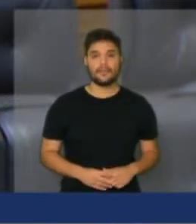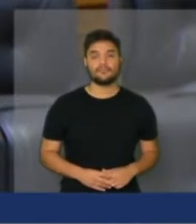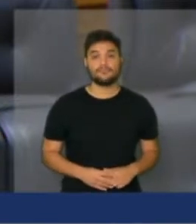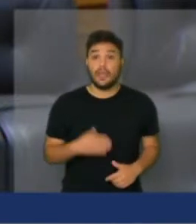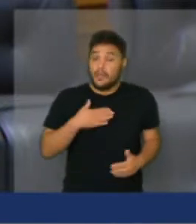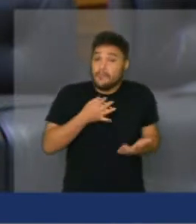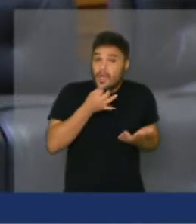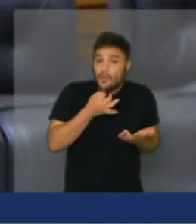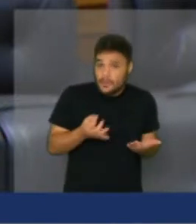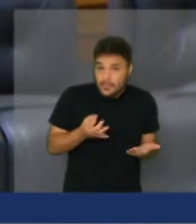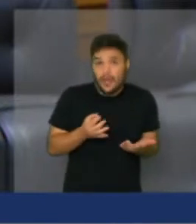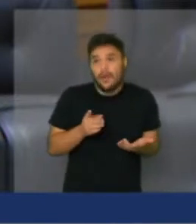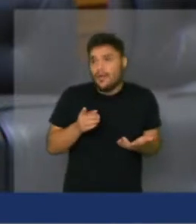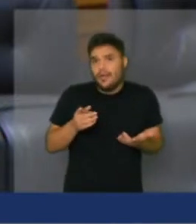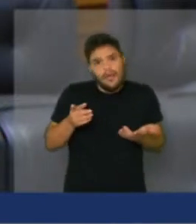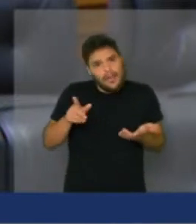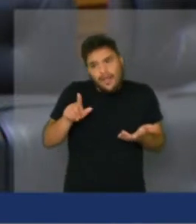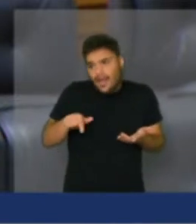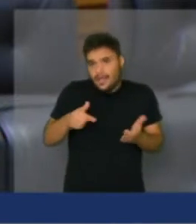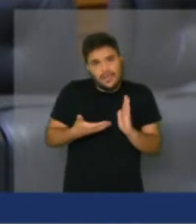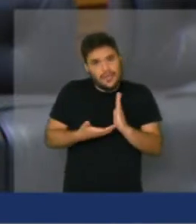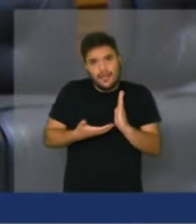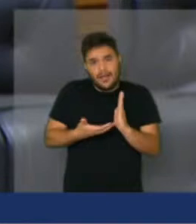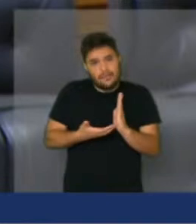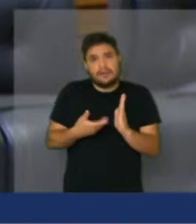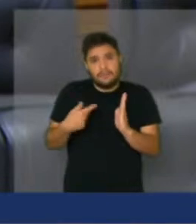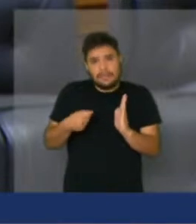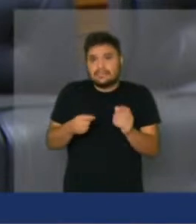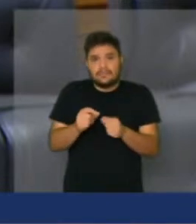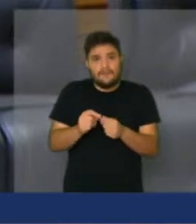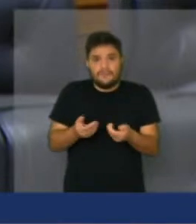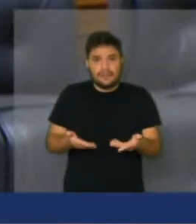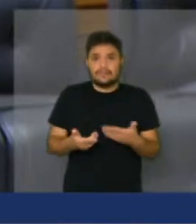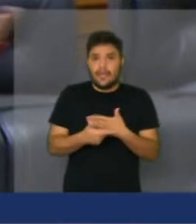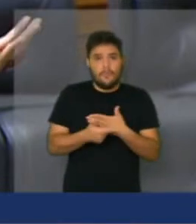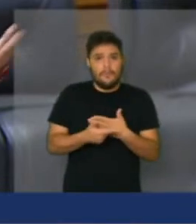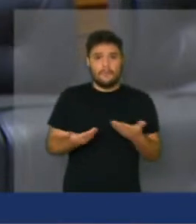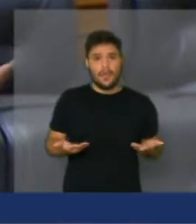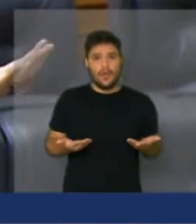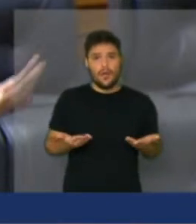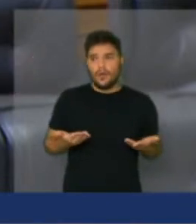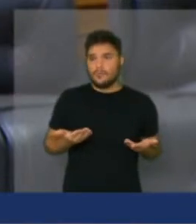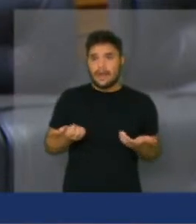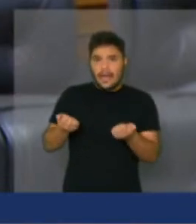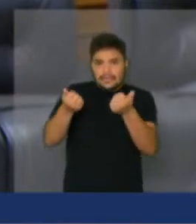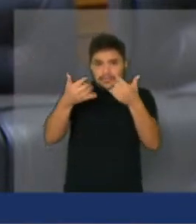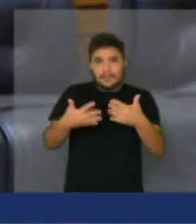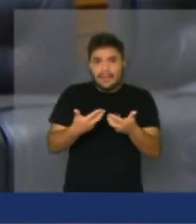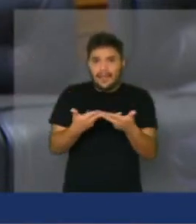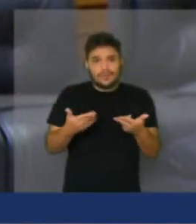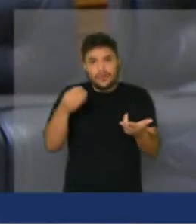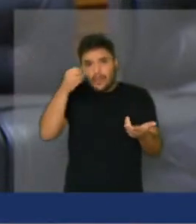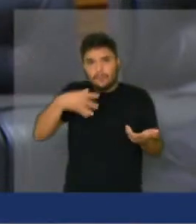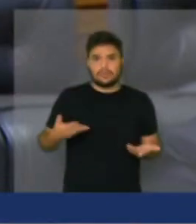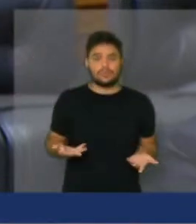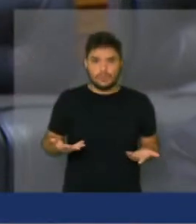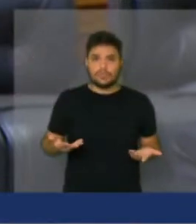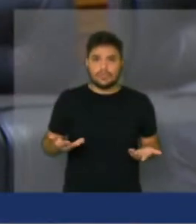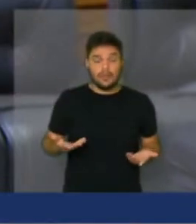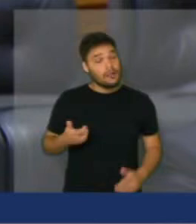MÍNIMO QUE ESSA CASA DEVERIA FAZER PARA ESCLARECER ESSES ABSURDOS . -- [PRESIDENTE]: SEM